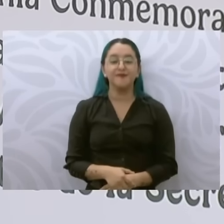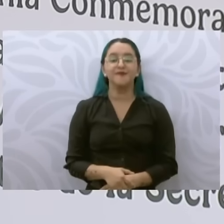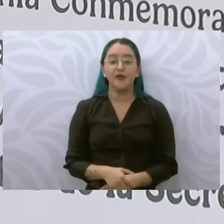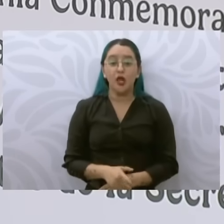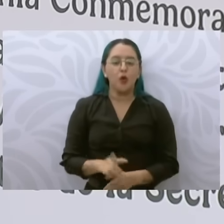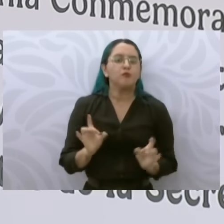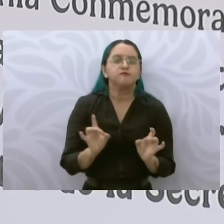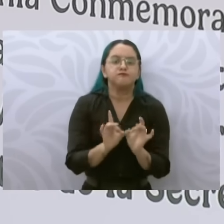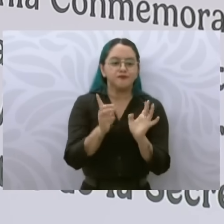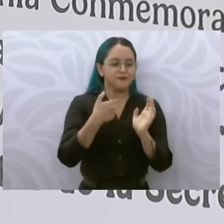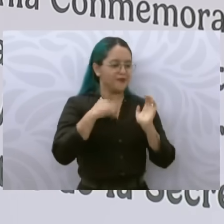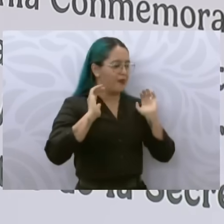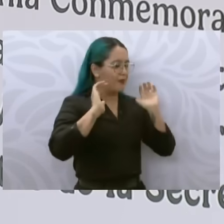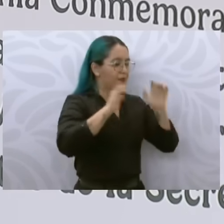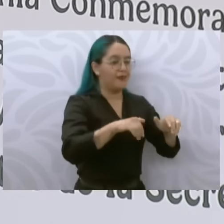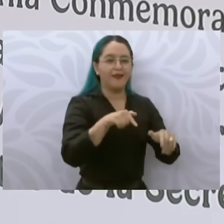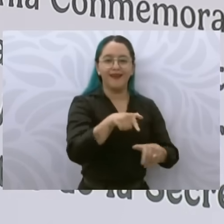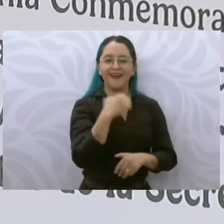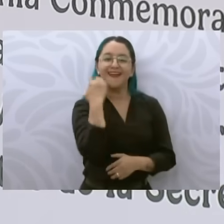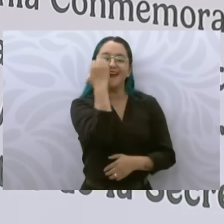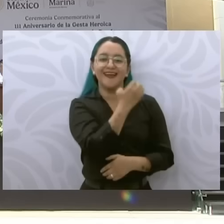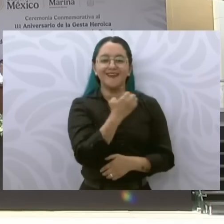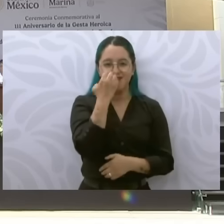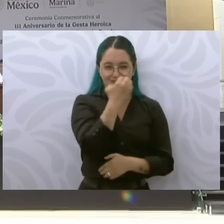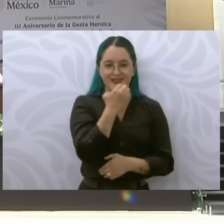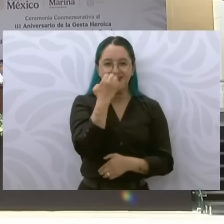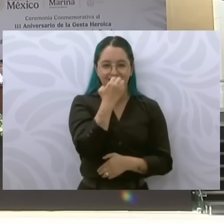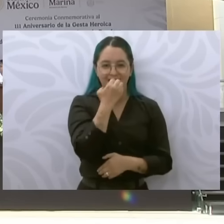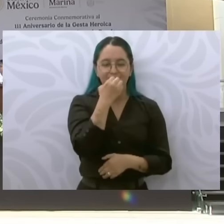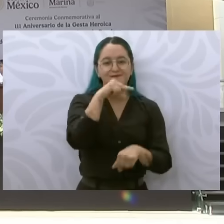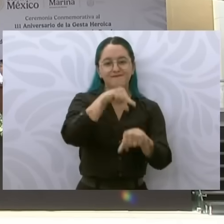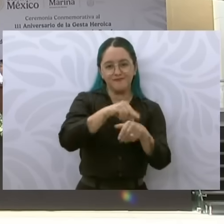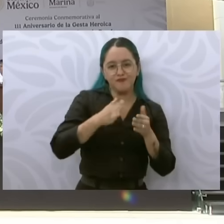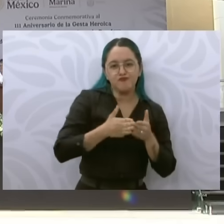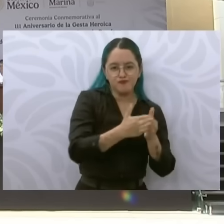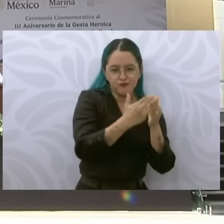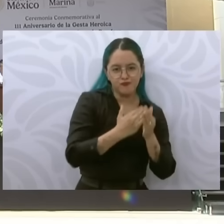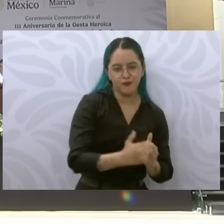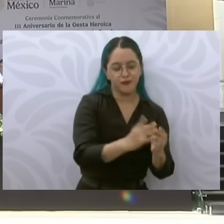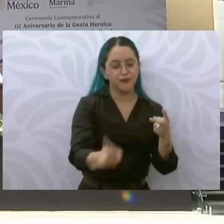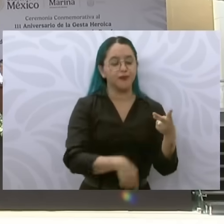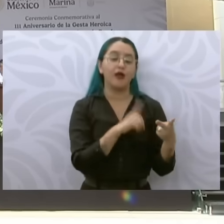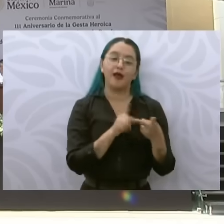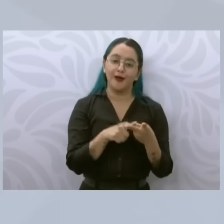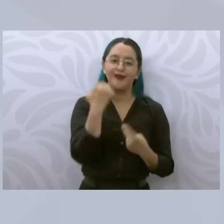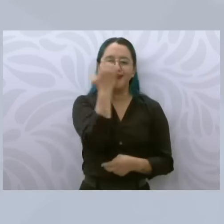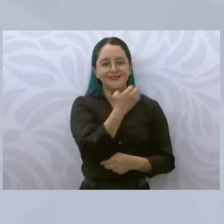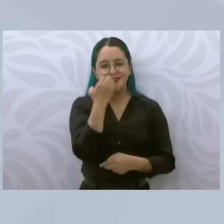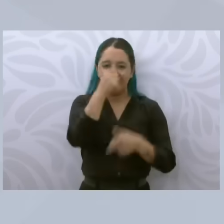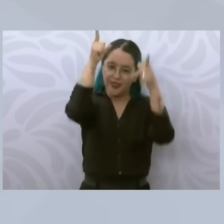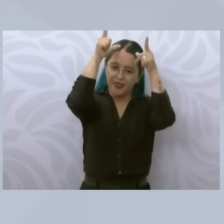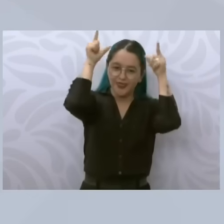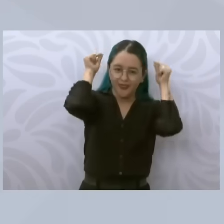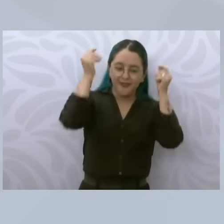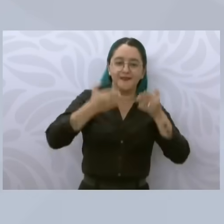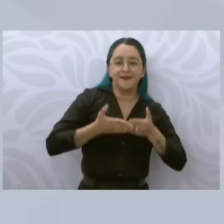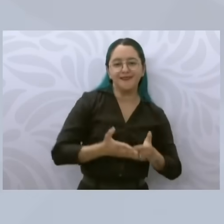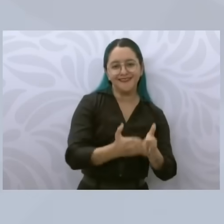puertas de la escuela médico naval la escuela de enfermería naval y de la heroica Escuela